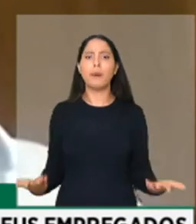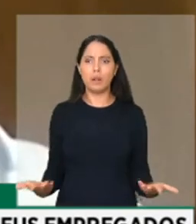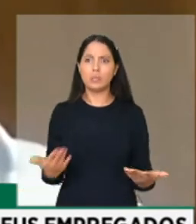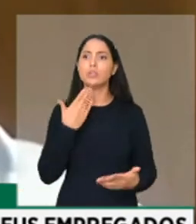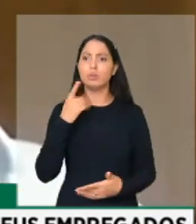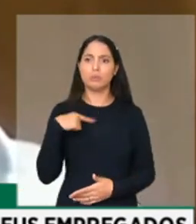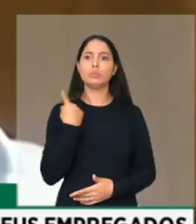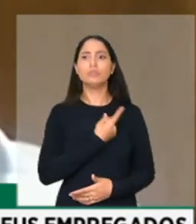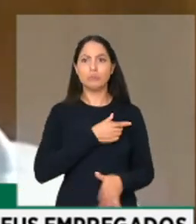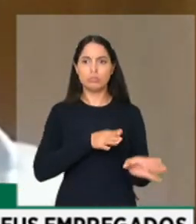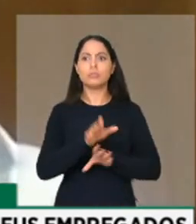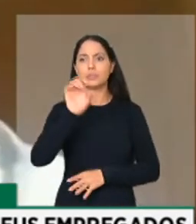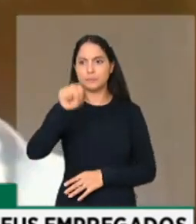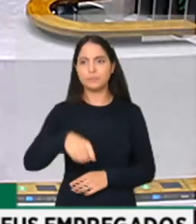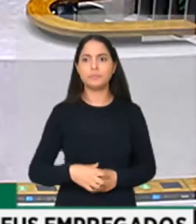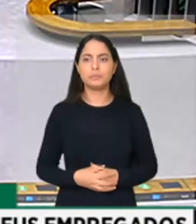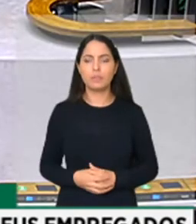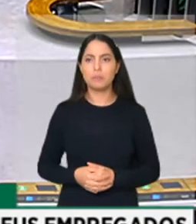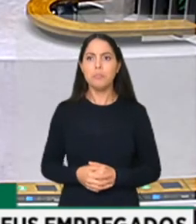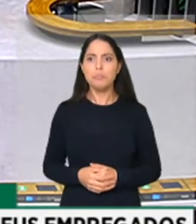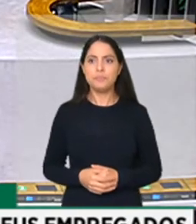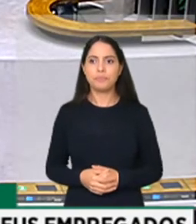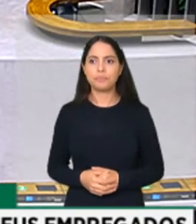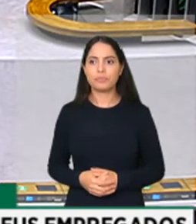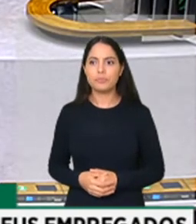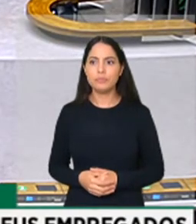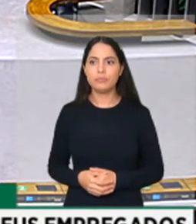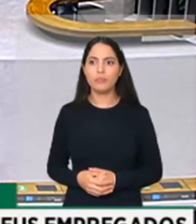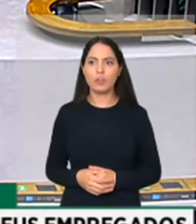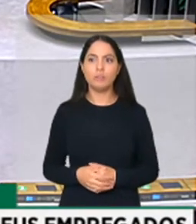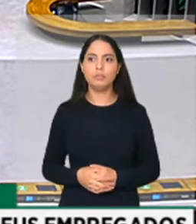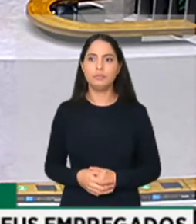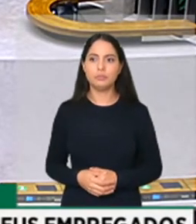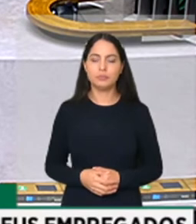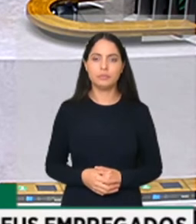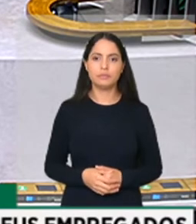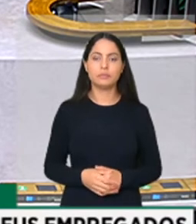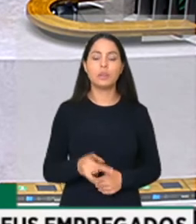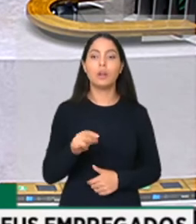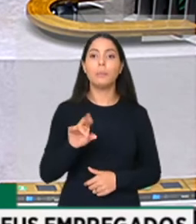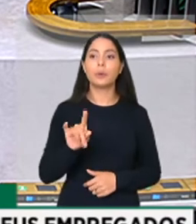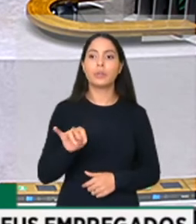PRESIDENTE. -- [PRESIDENTE]: COMO ORIENTA O PROGRESSISTAS? -- [DEPUTADO]: PRESIDENTE, NÃO HÁ CONSENSO